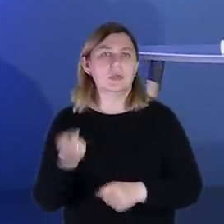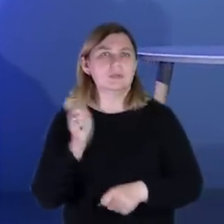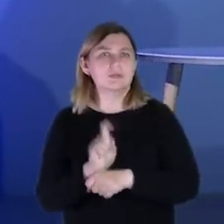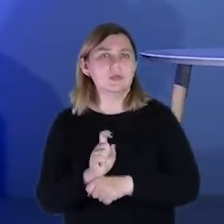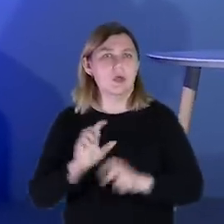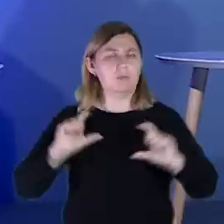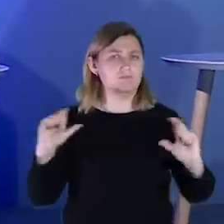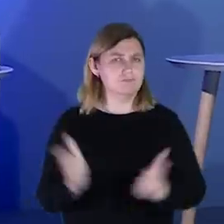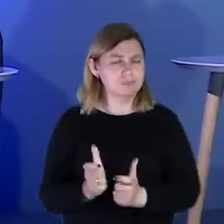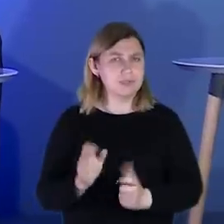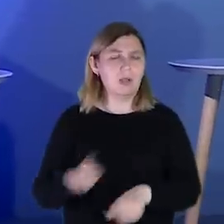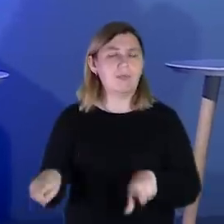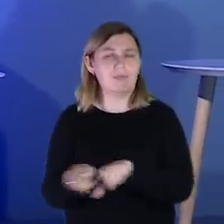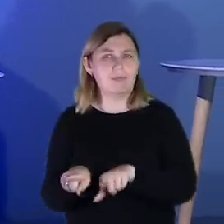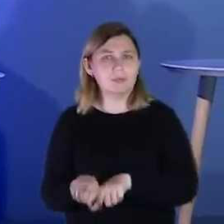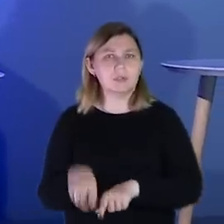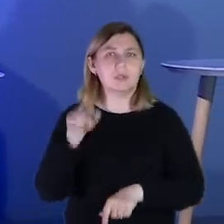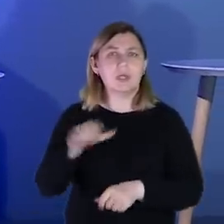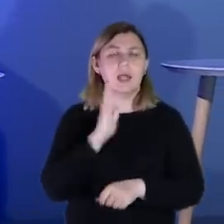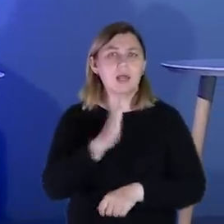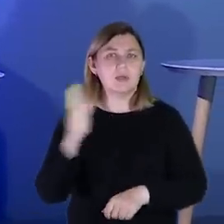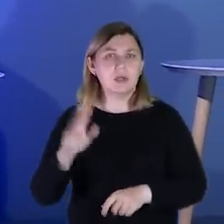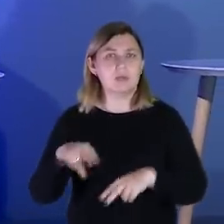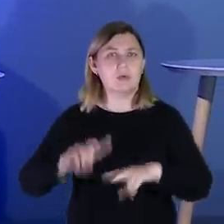niemieckiego i sowieckiego. Później te zasoby archiwalne zostały oddane,